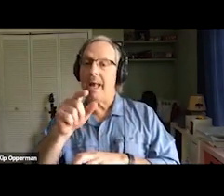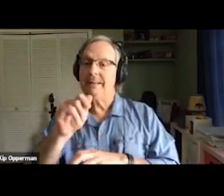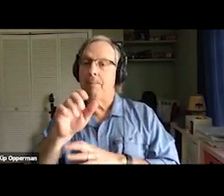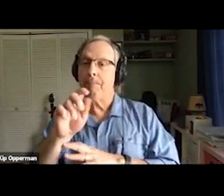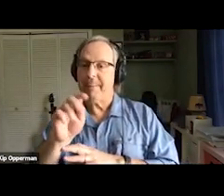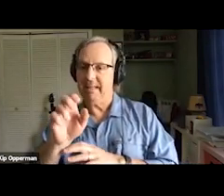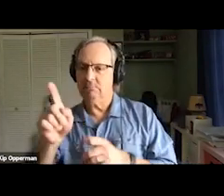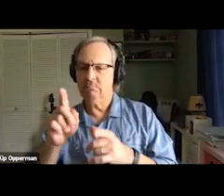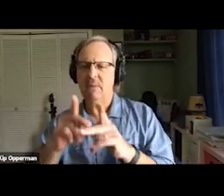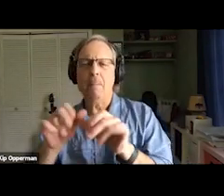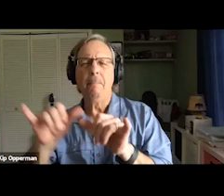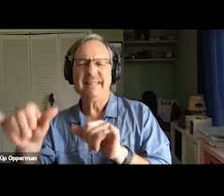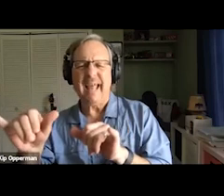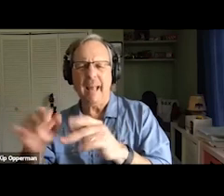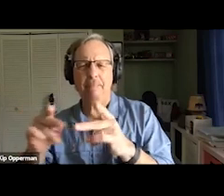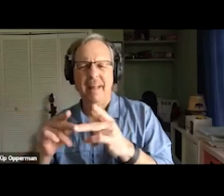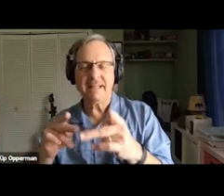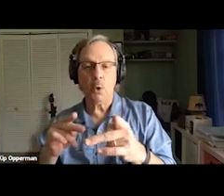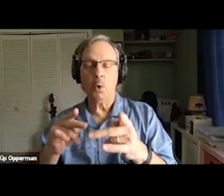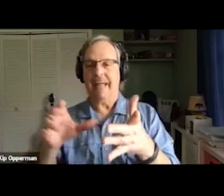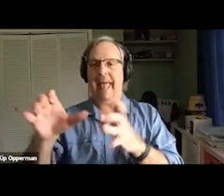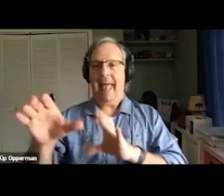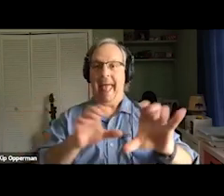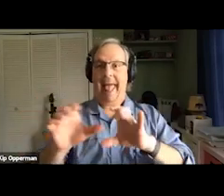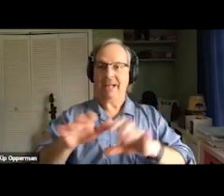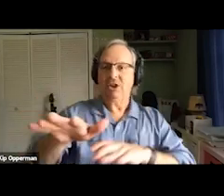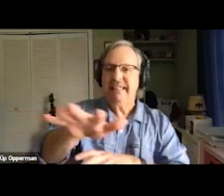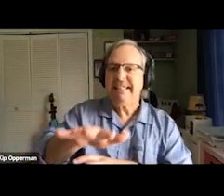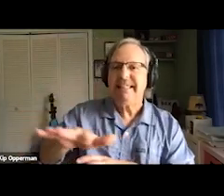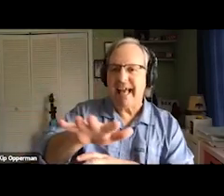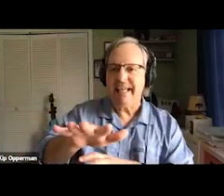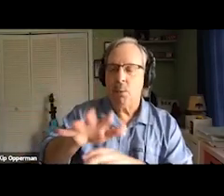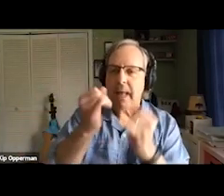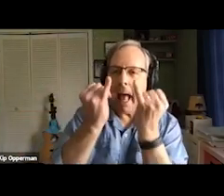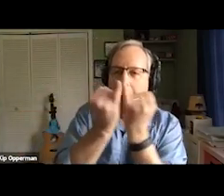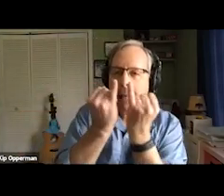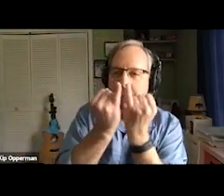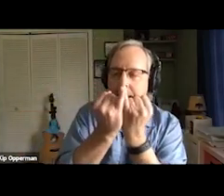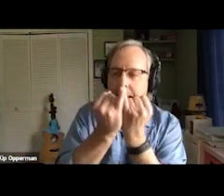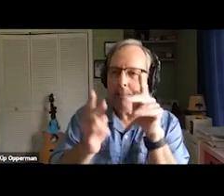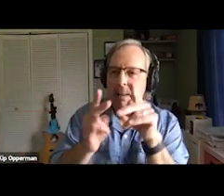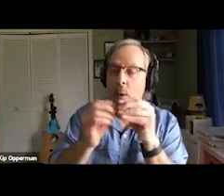Estos llamados sitios de acción protectora se utilizaron para aislar a las personas que tenían un mayor riesgo de contraer COVID,